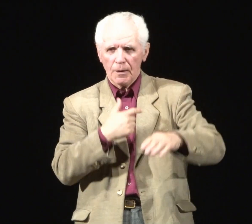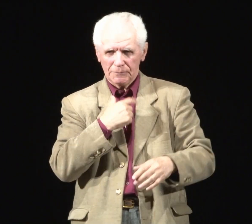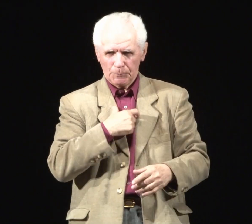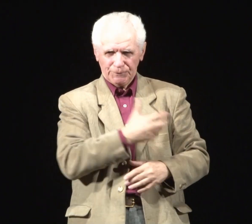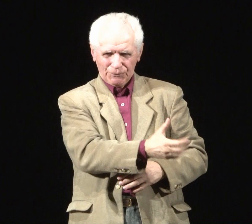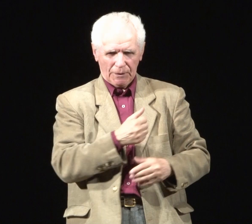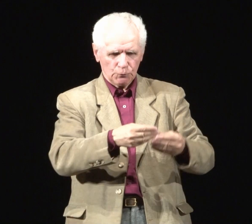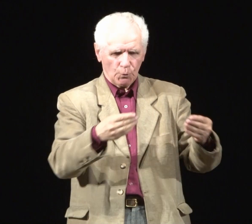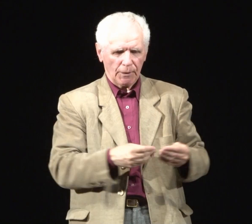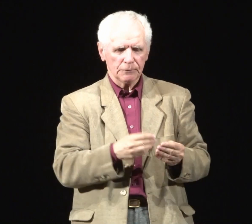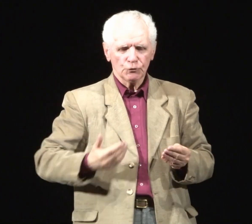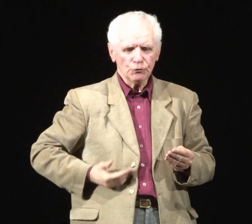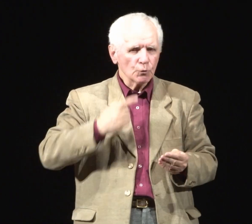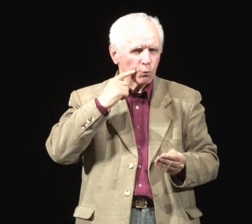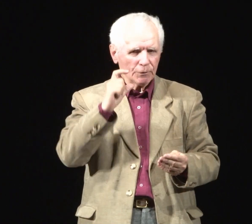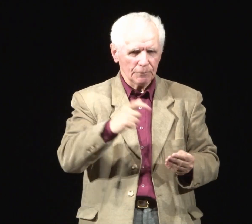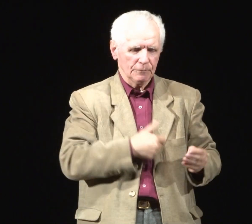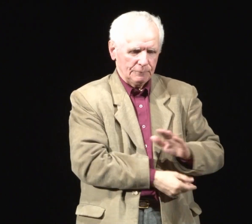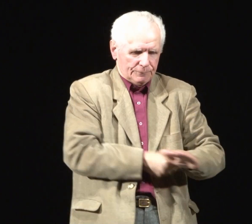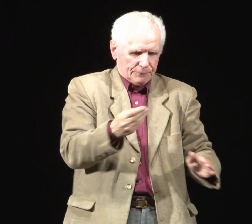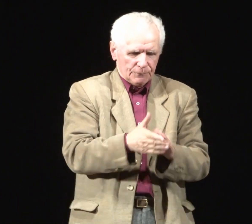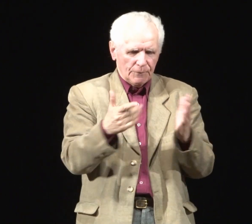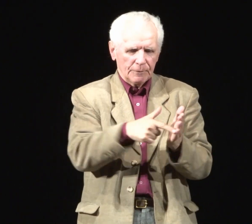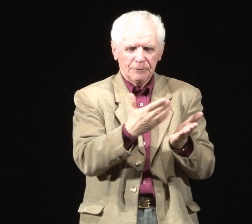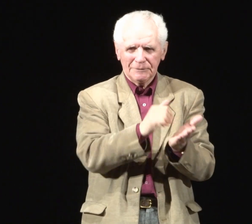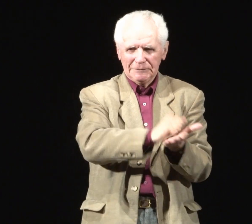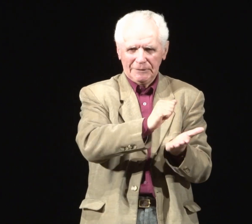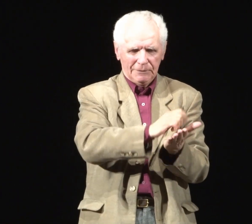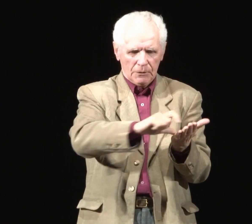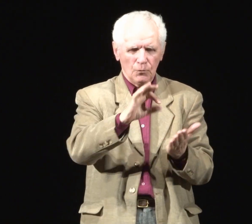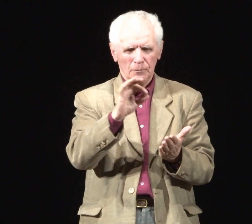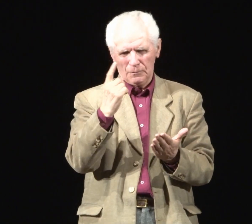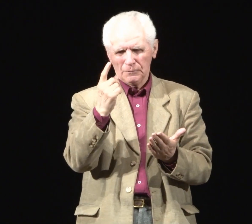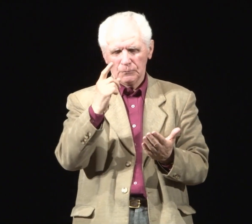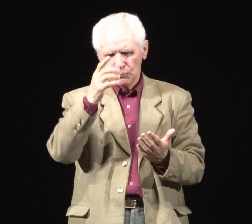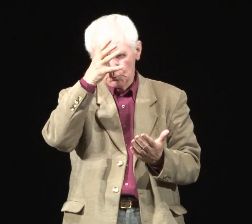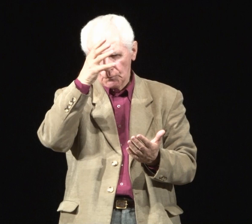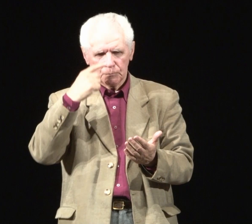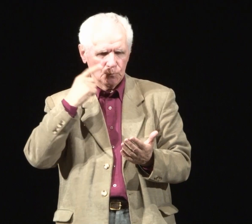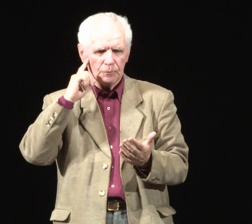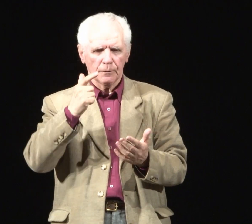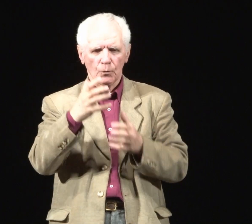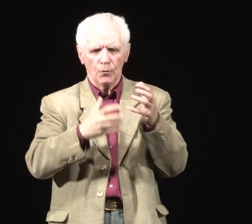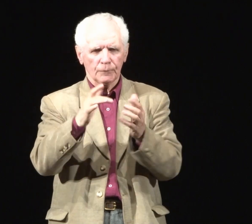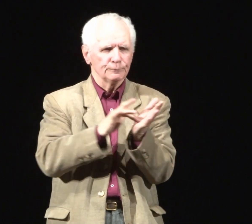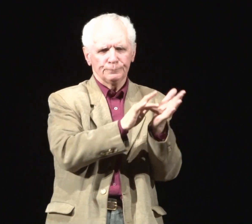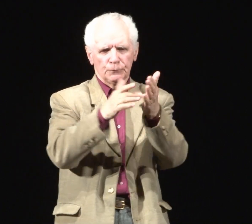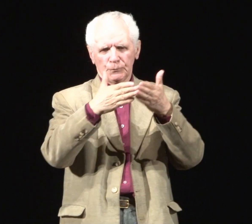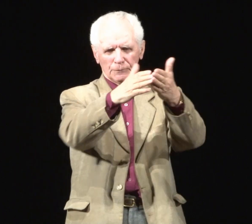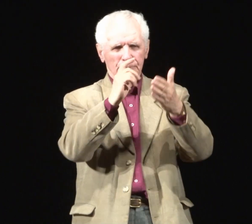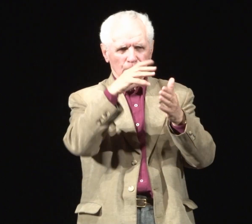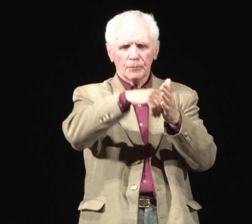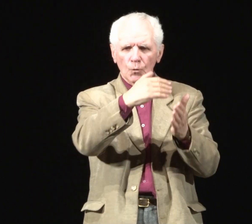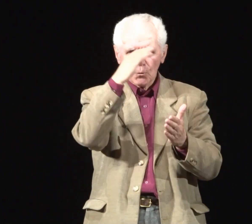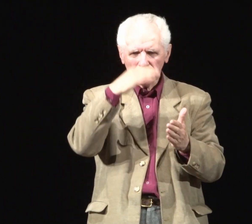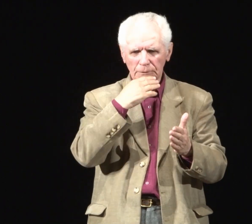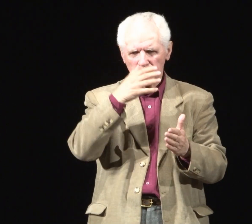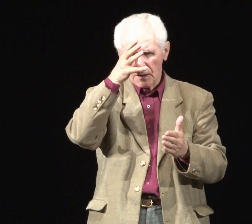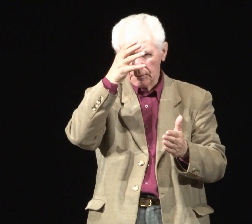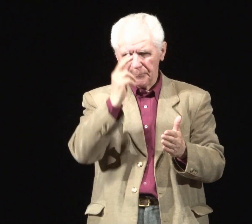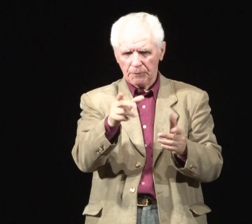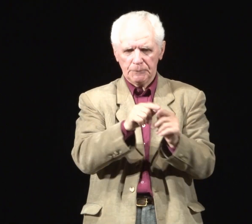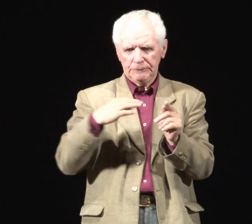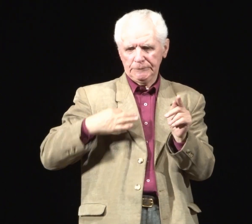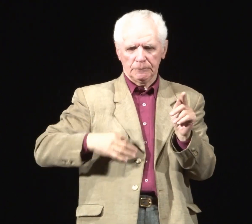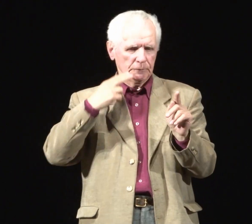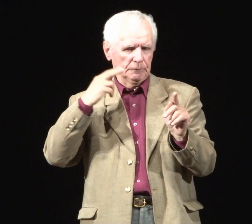Тогда я показал ей журнал "Жизнь глухих", а там была статья об одно глухом, сыне академика, который управлял морским судном